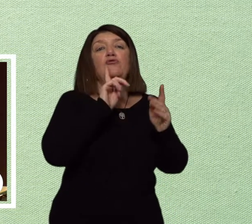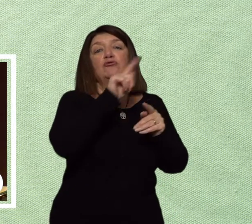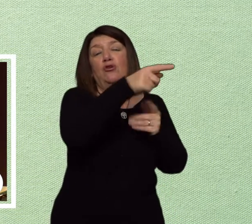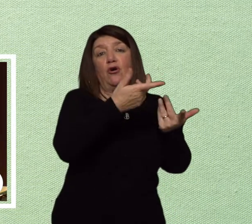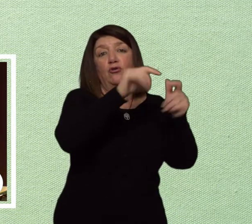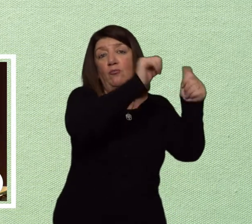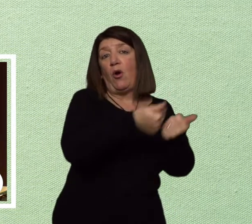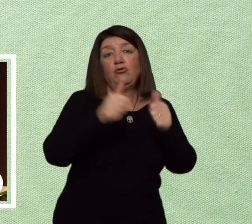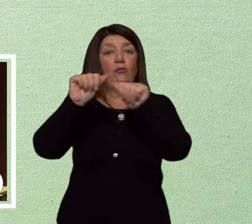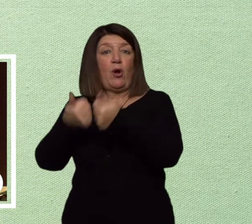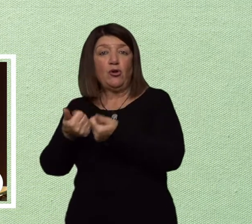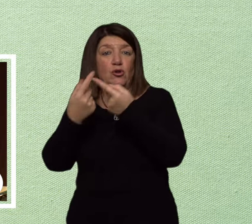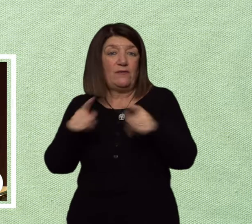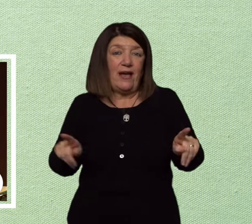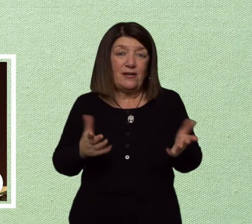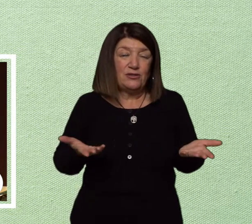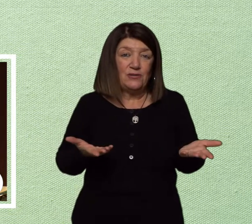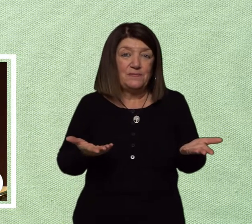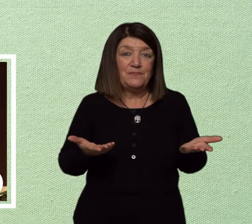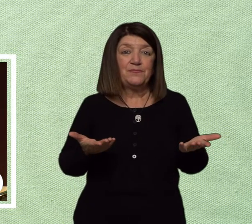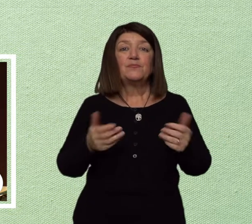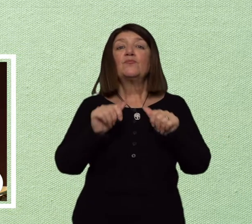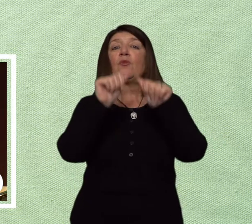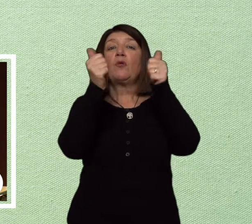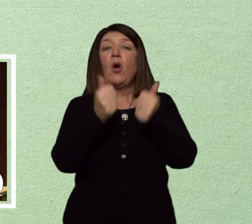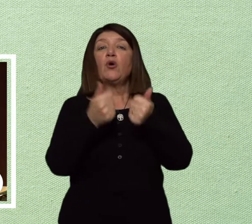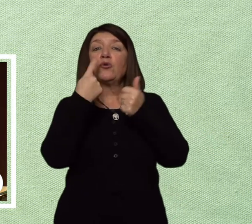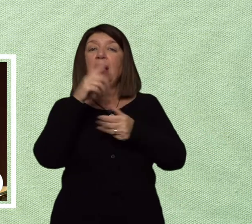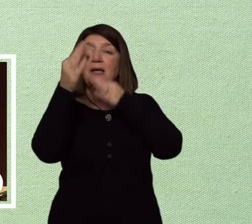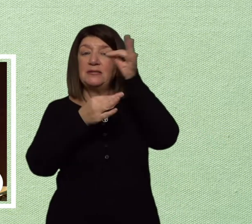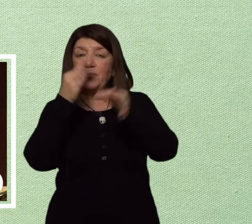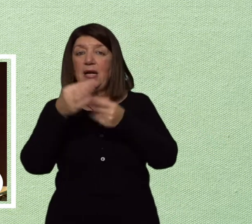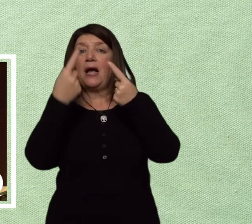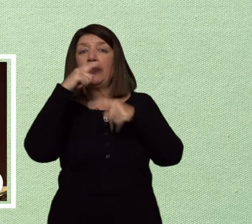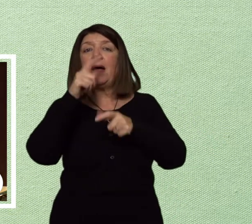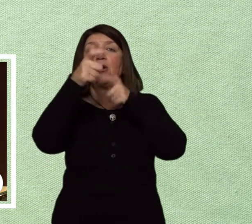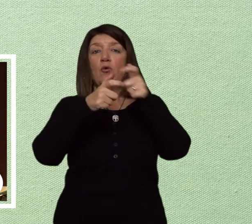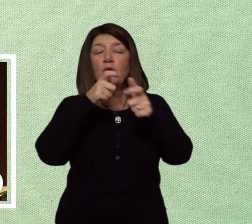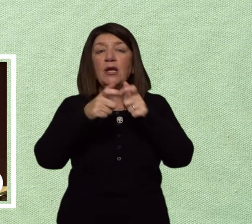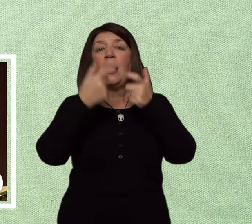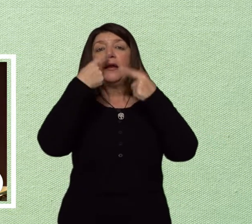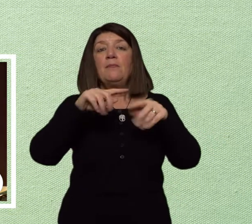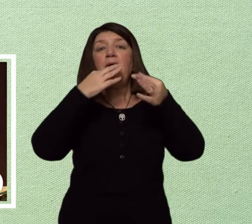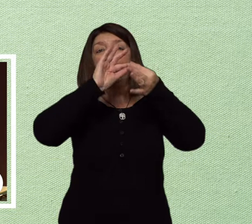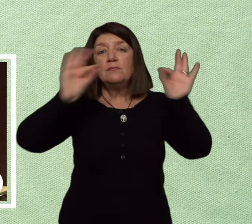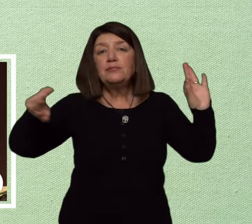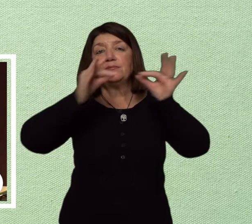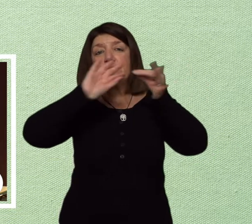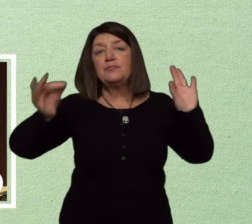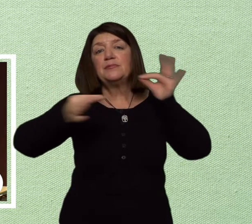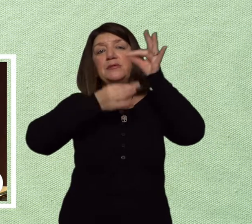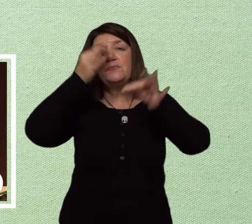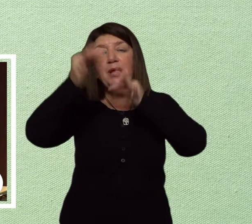rappresentare e descrivere, comunicare quello che si sta facendo, no? Mi immagino che spiegare a una